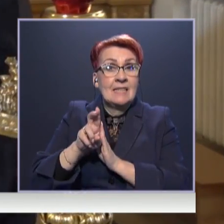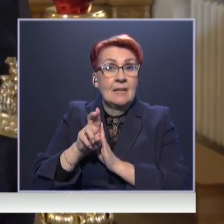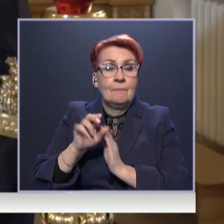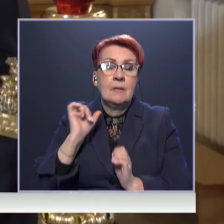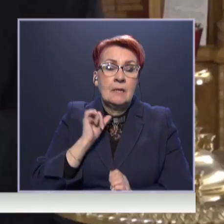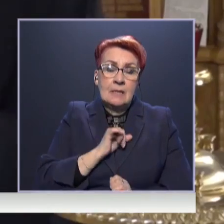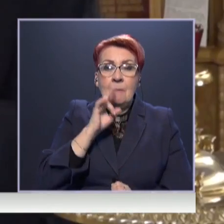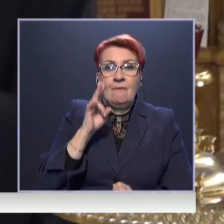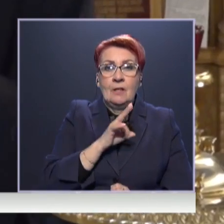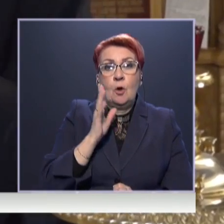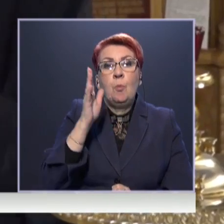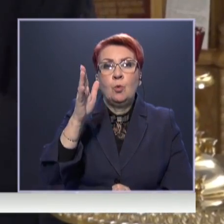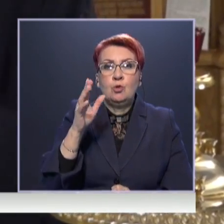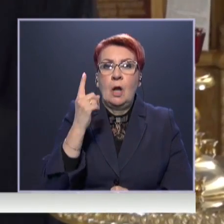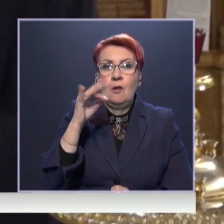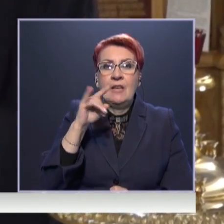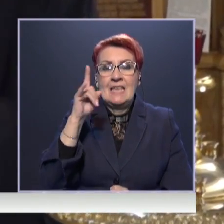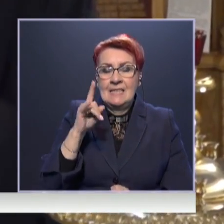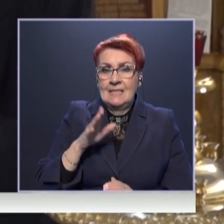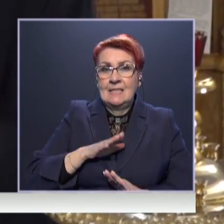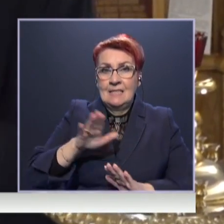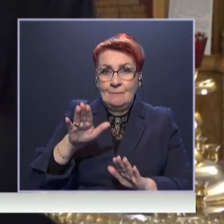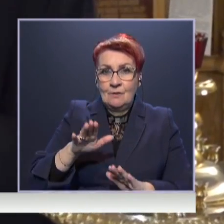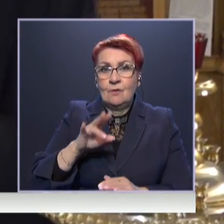будучи одним из заместителей патриаршего места блюстителя